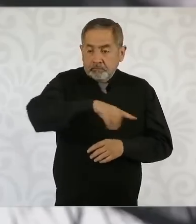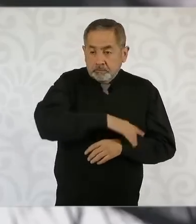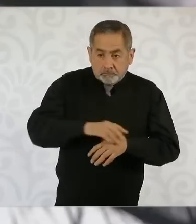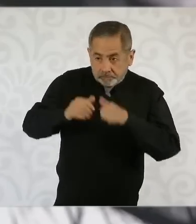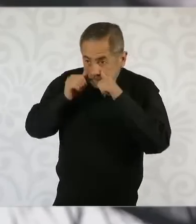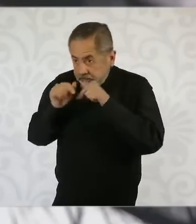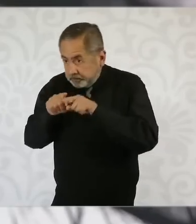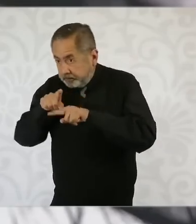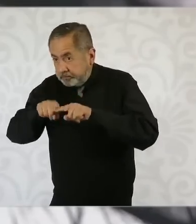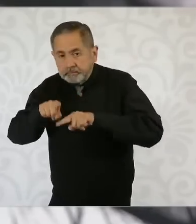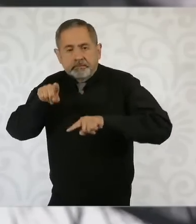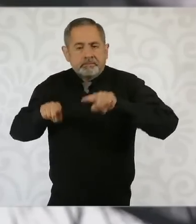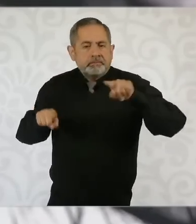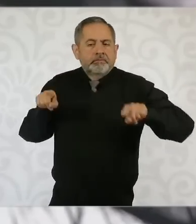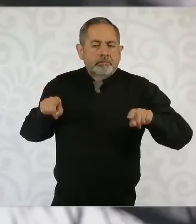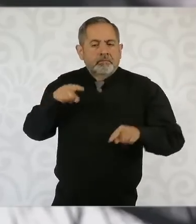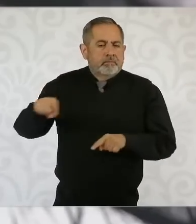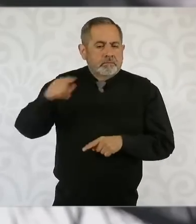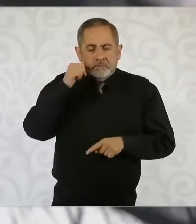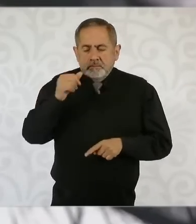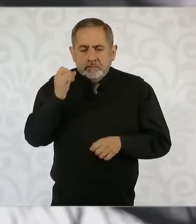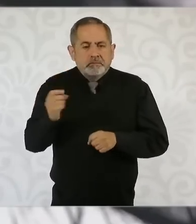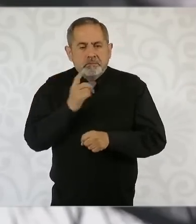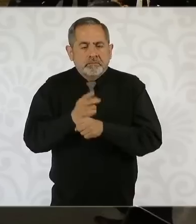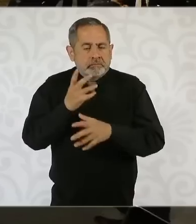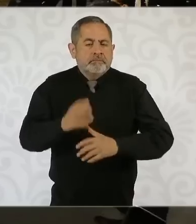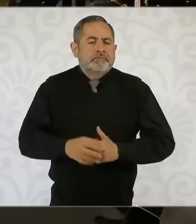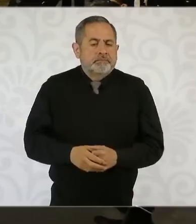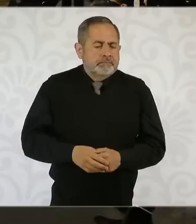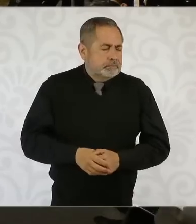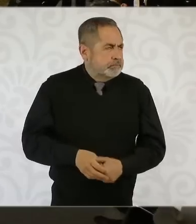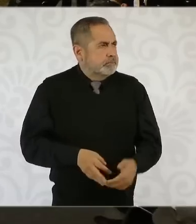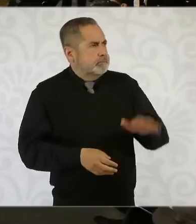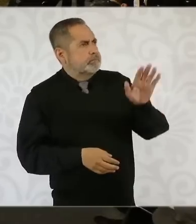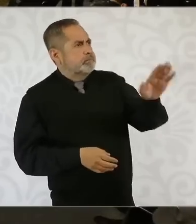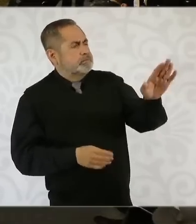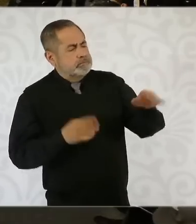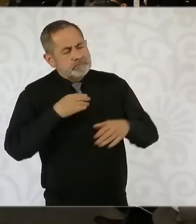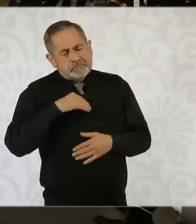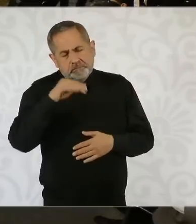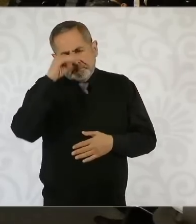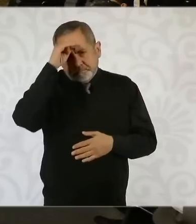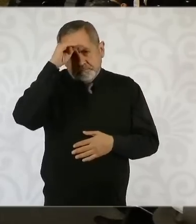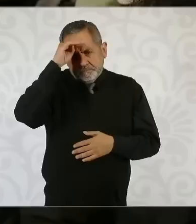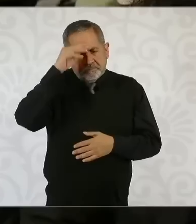y siempre estamos explorando oportunidades y tendrán contemplado este sentarse a platicar